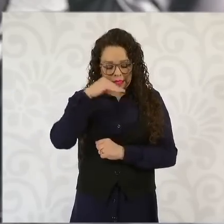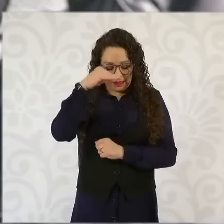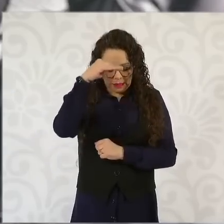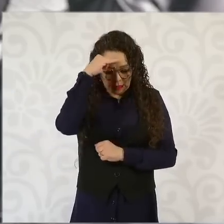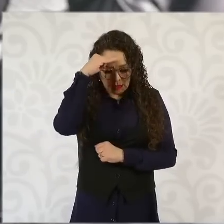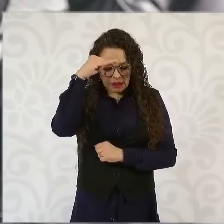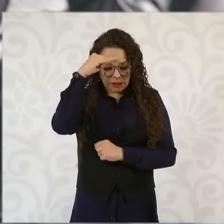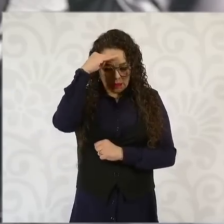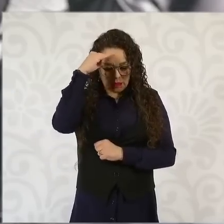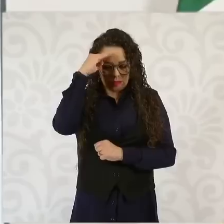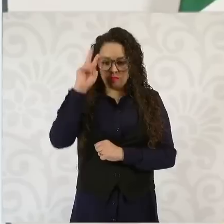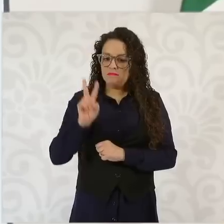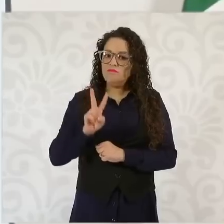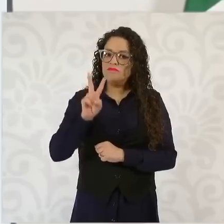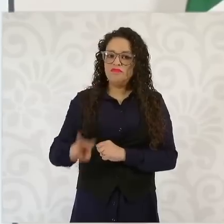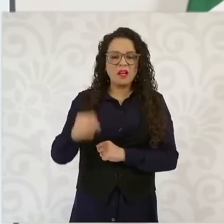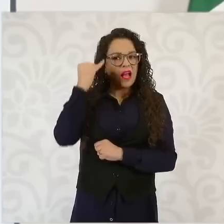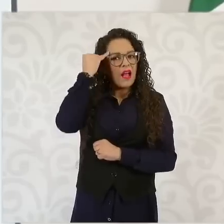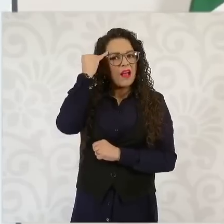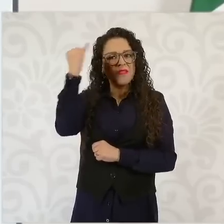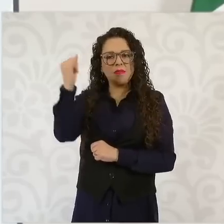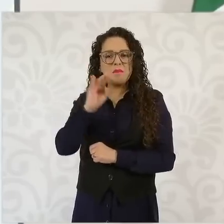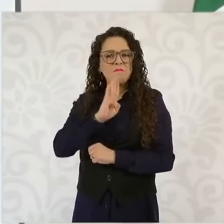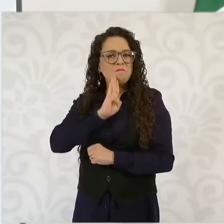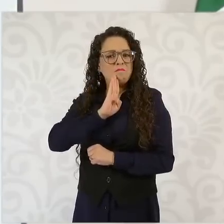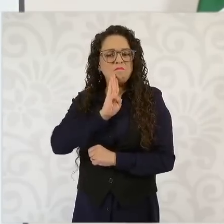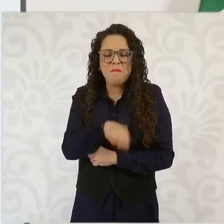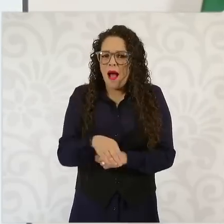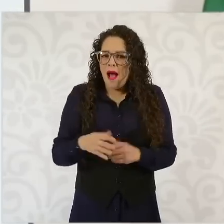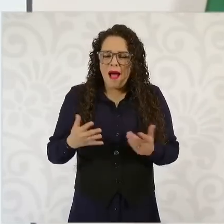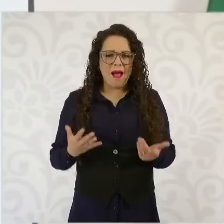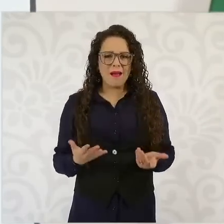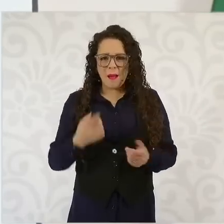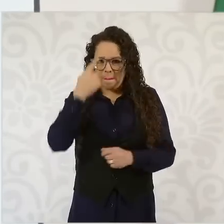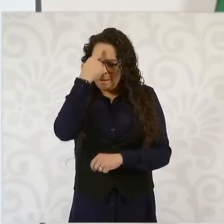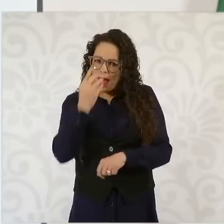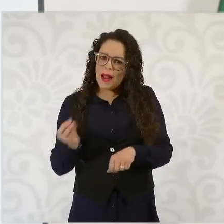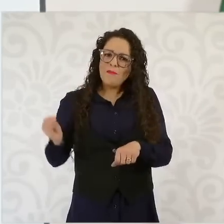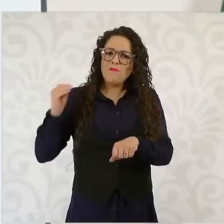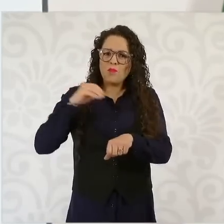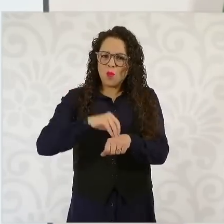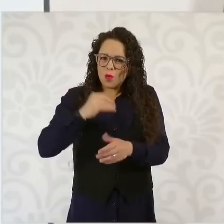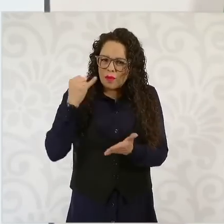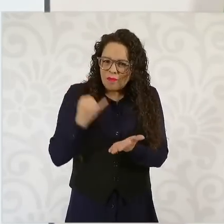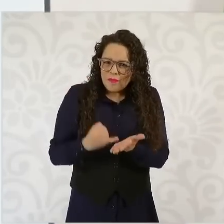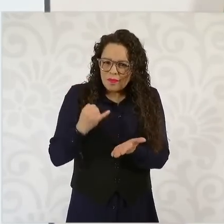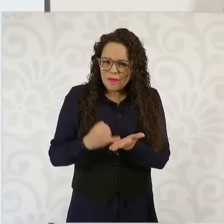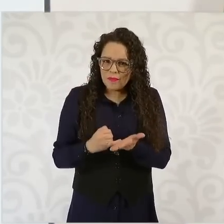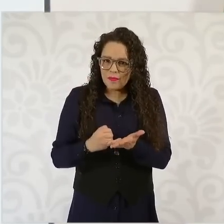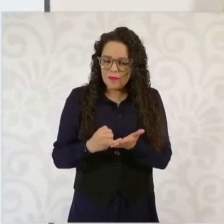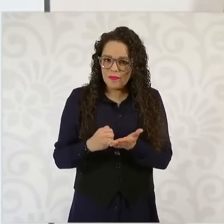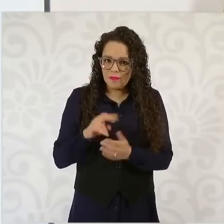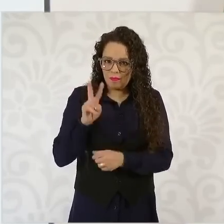integración entre México y Estados Unidos como lo expuse en la ocasión anterior es muy alta de